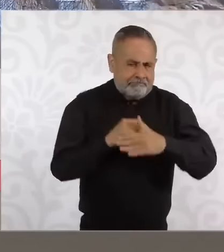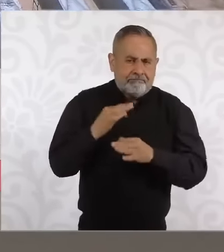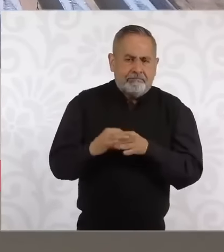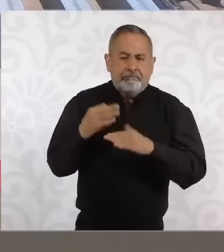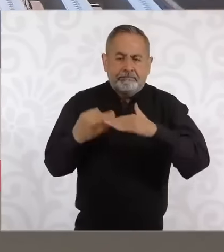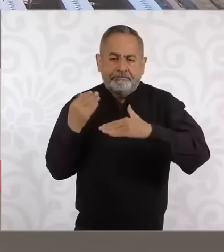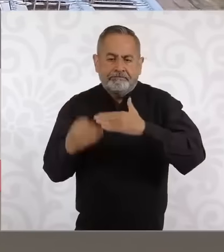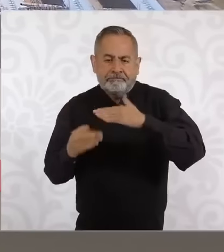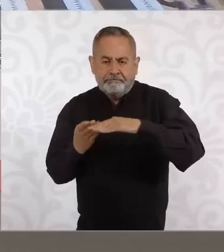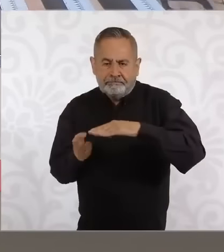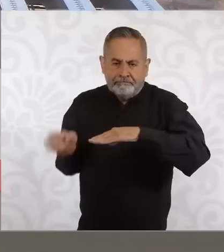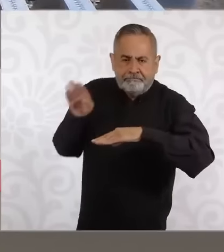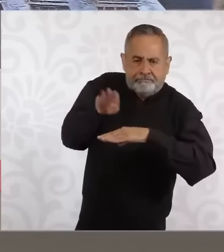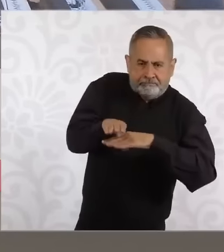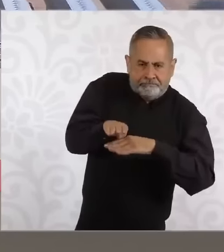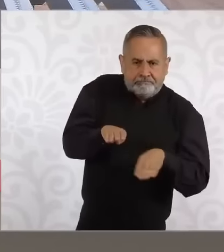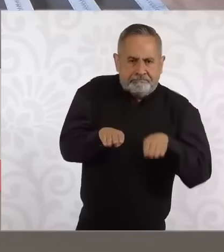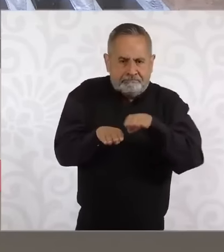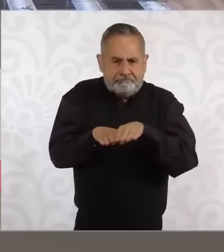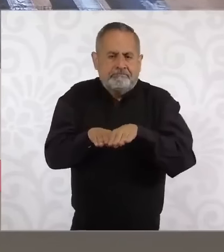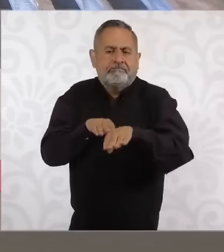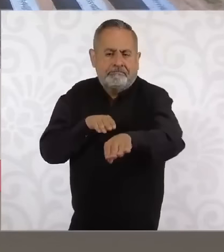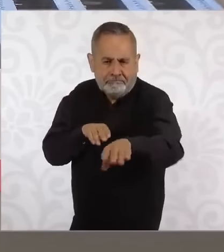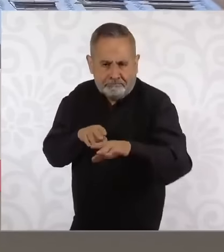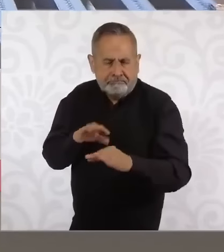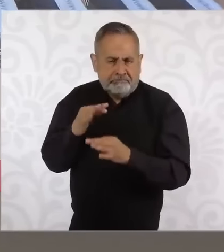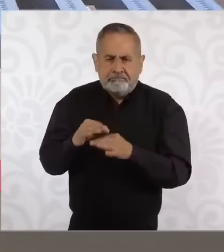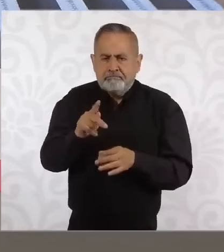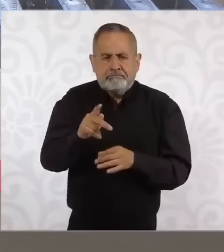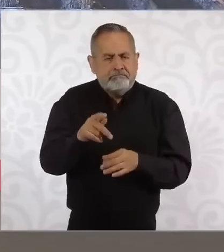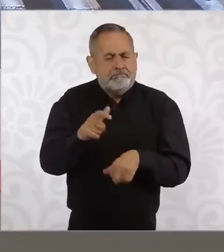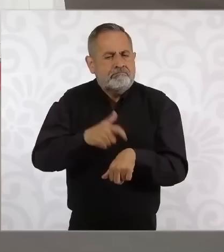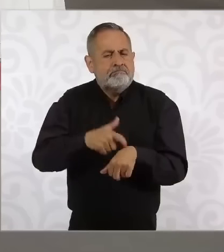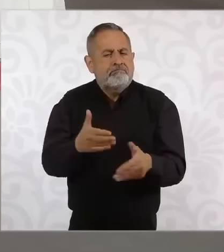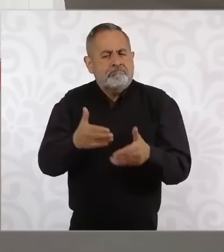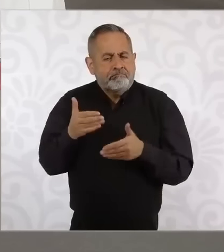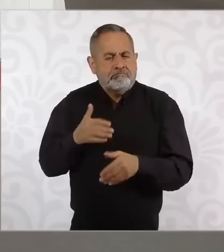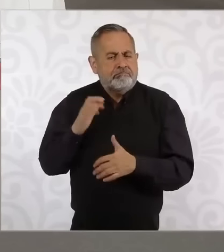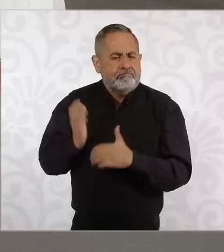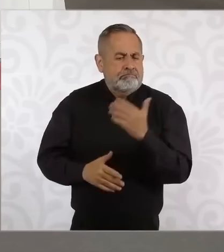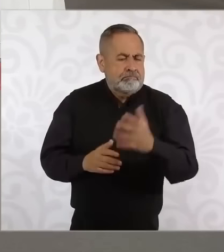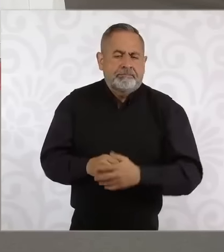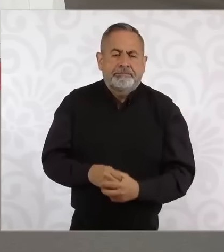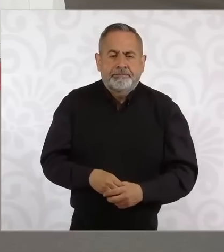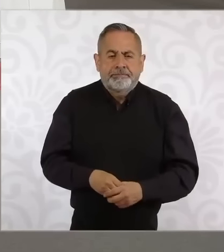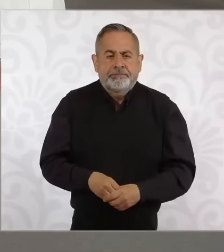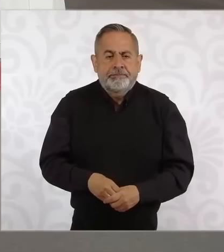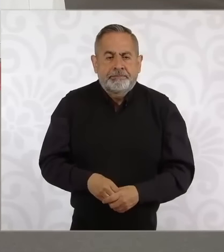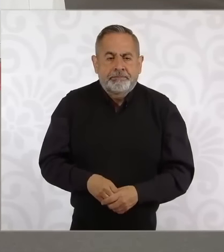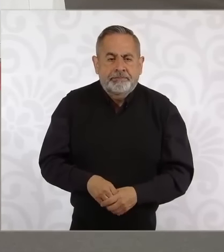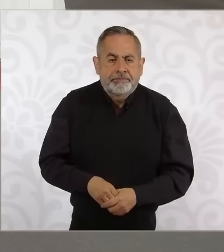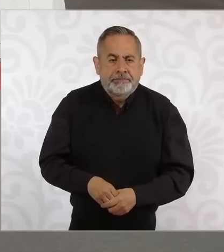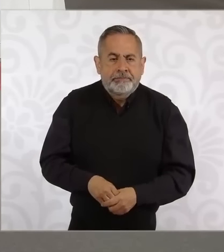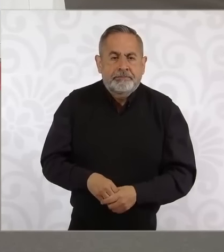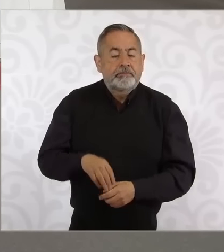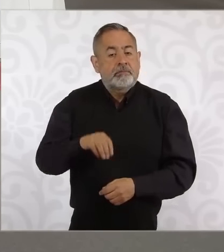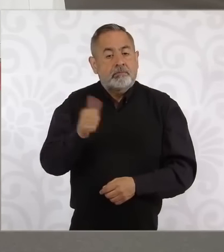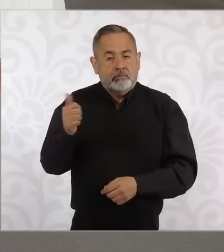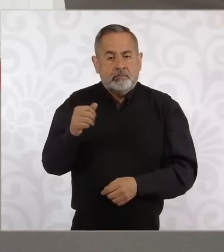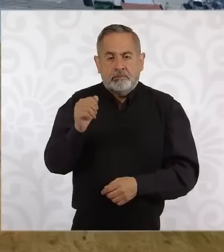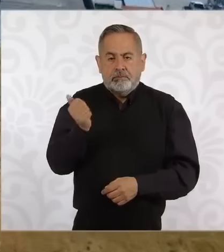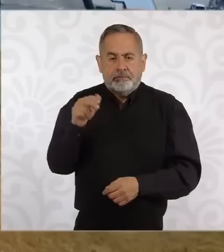se se va a adelantar su fecha de conclusión. Eh, la siguiente, el distribuidor Santana Chautempan,